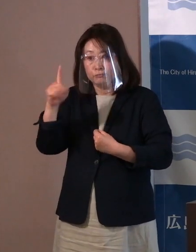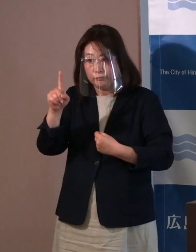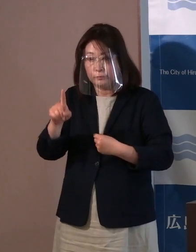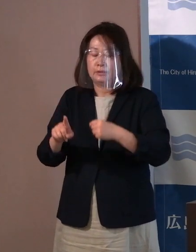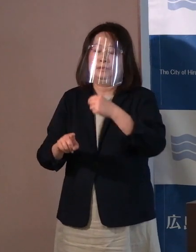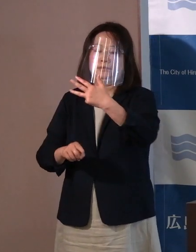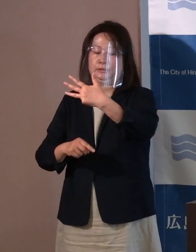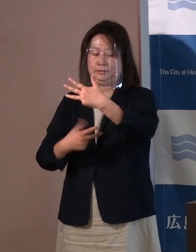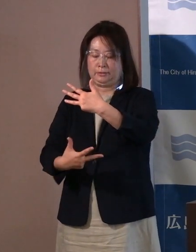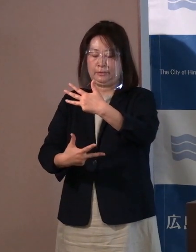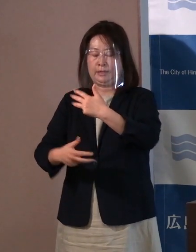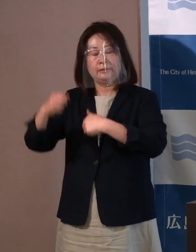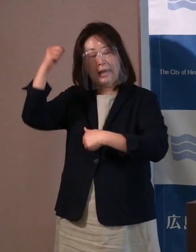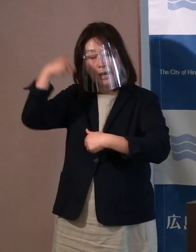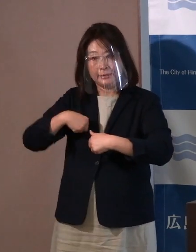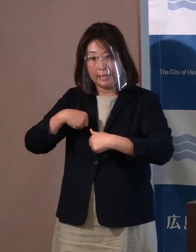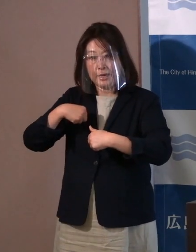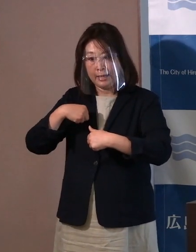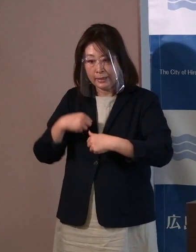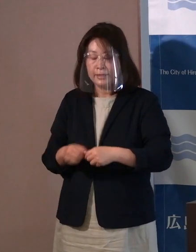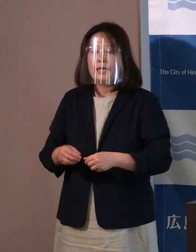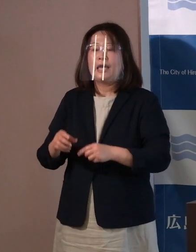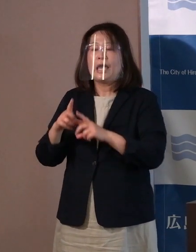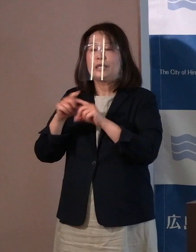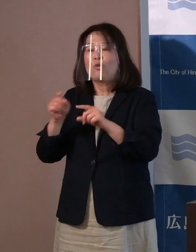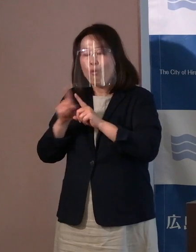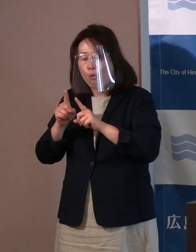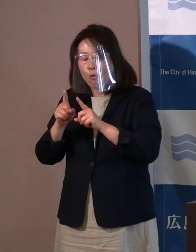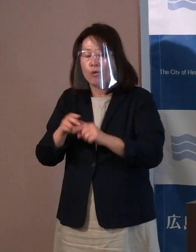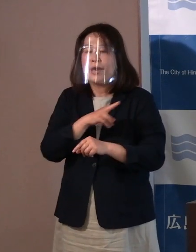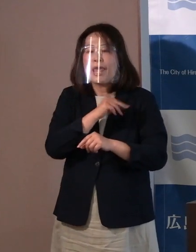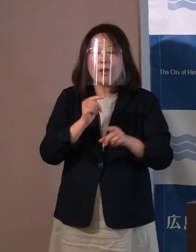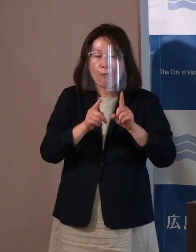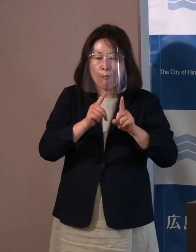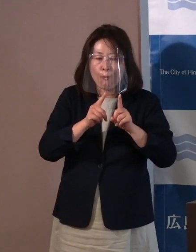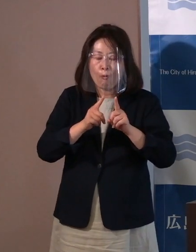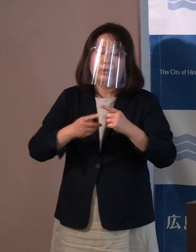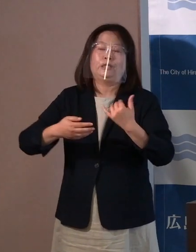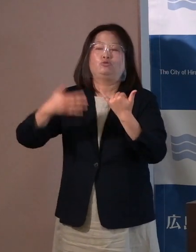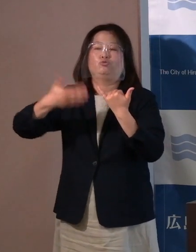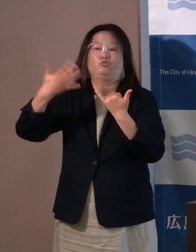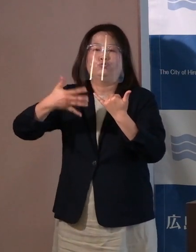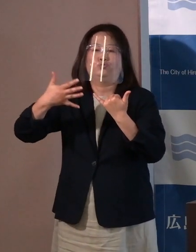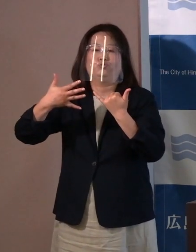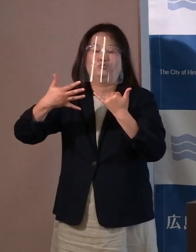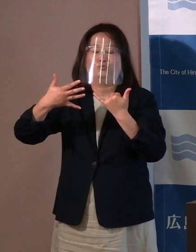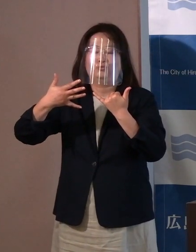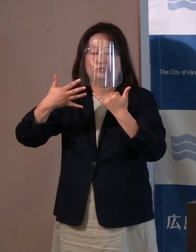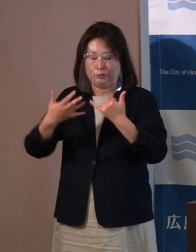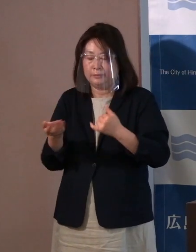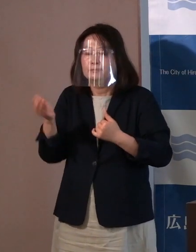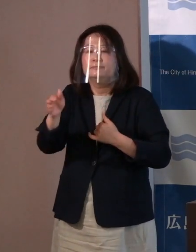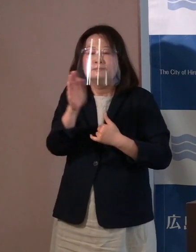日英2か国語の動画を YouTubeにアップロードするとともに､